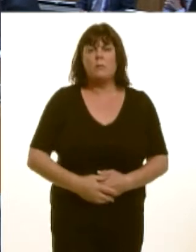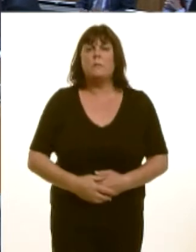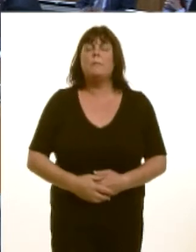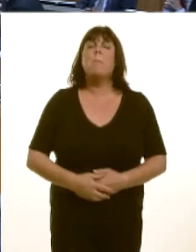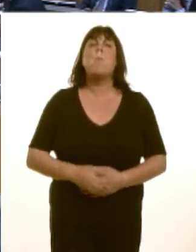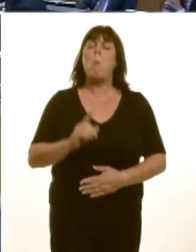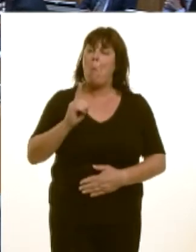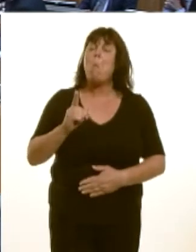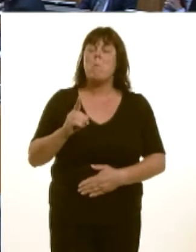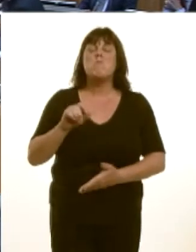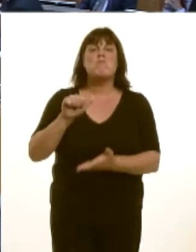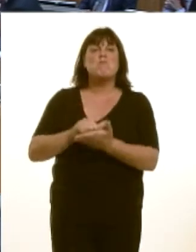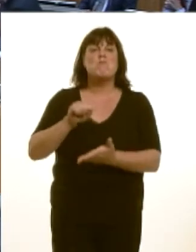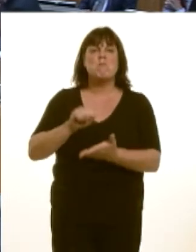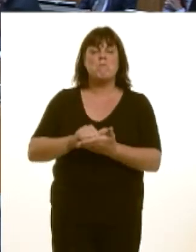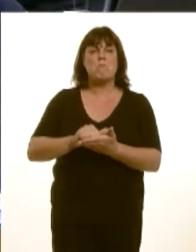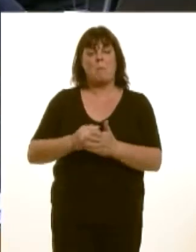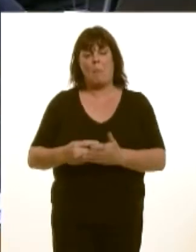yn cydnabod, bod gofal ar gael iddyn nhw.